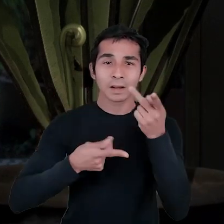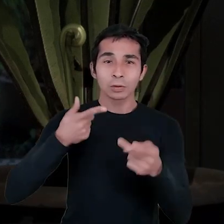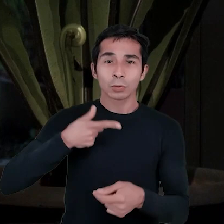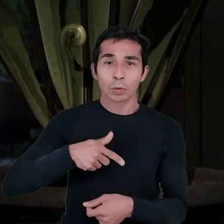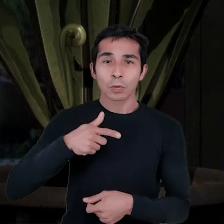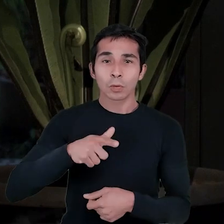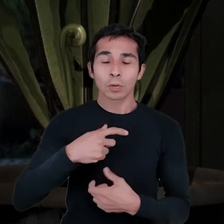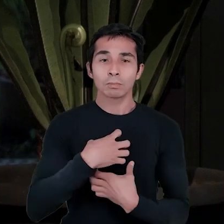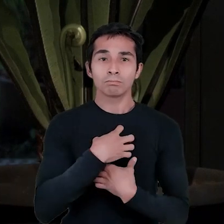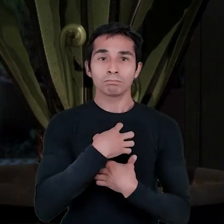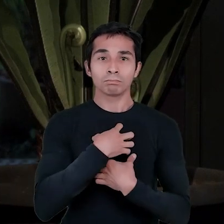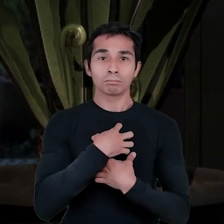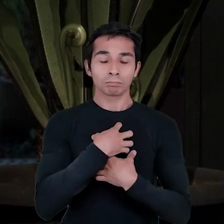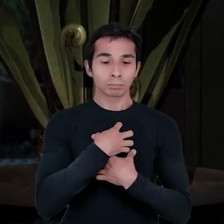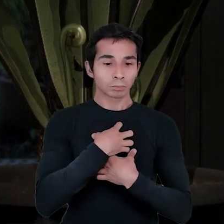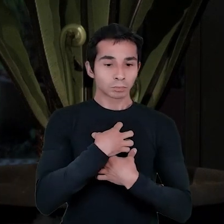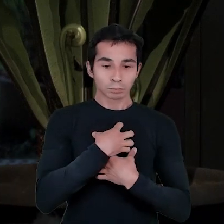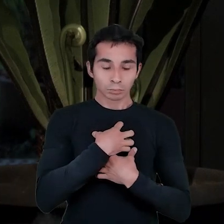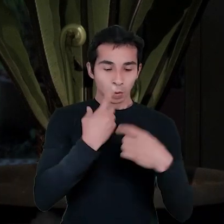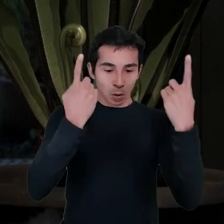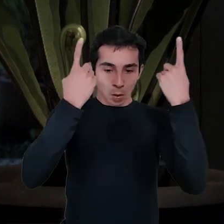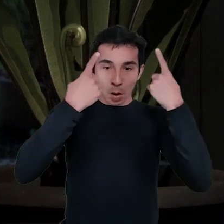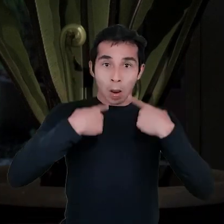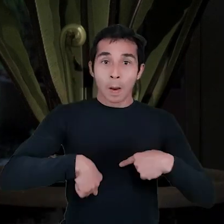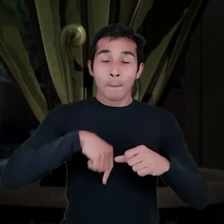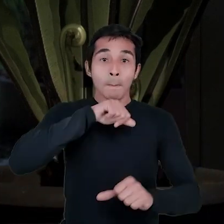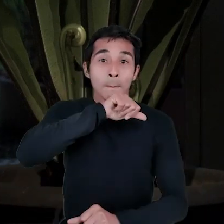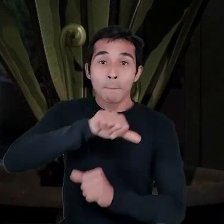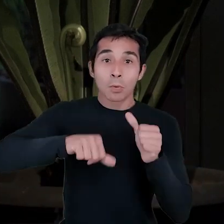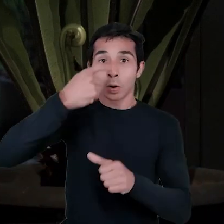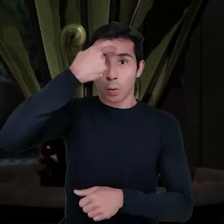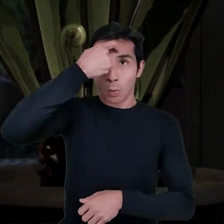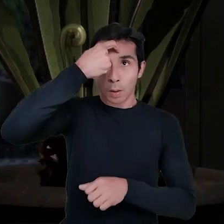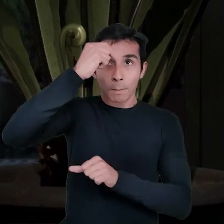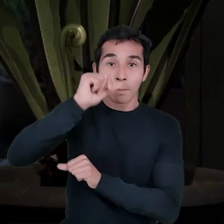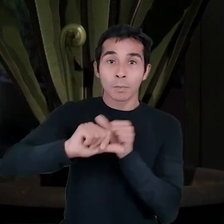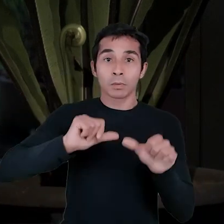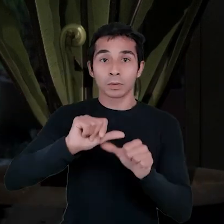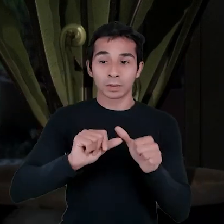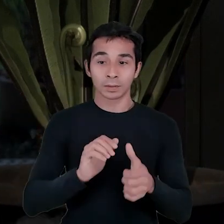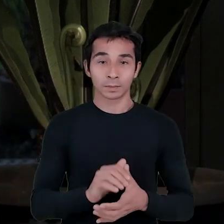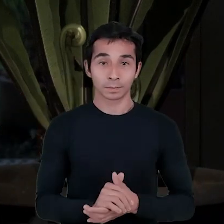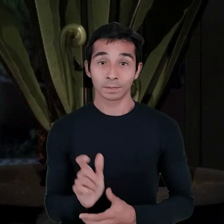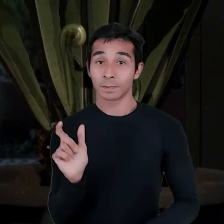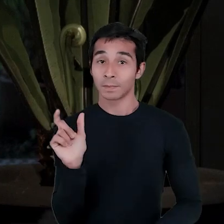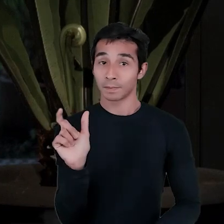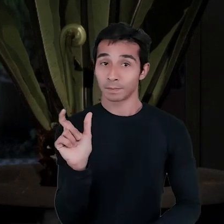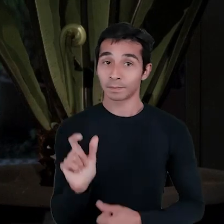eles nos levam a estados alterados de percepção da consciência.